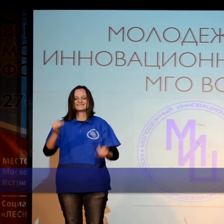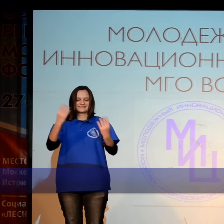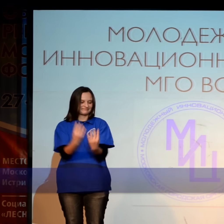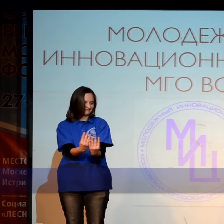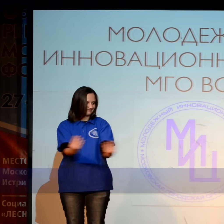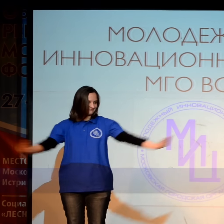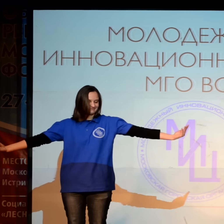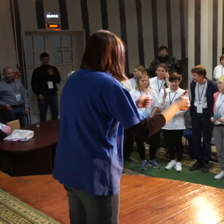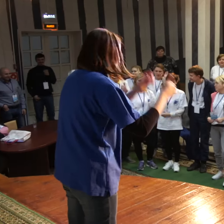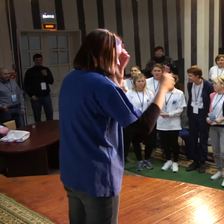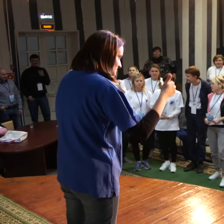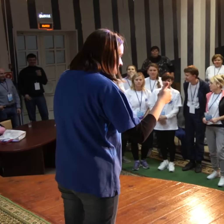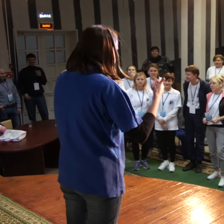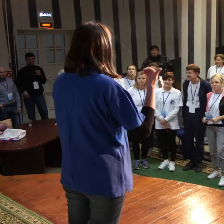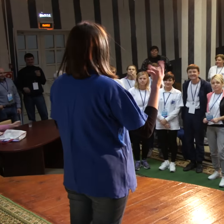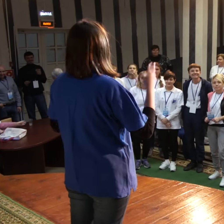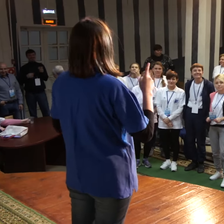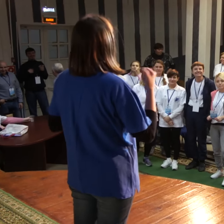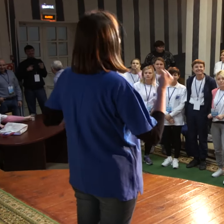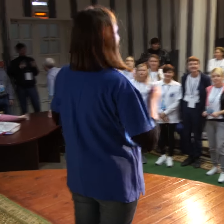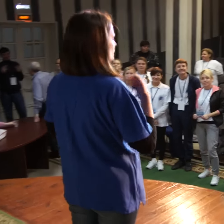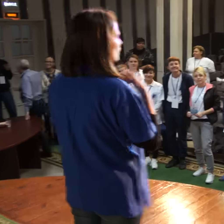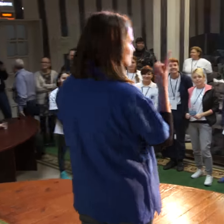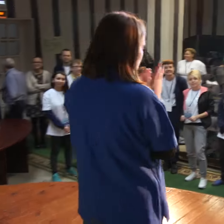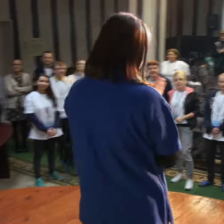участники с радостью включились в процесс.